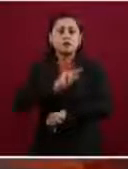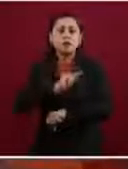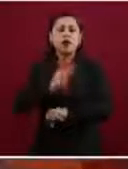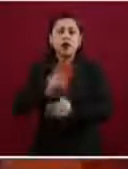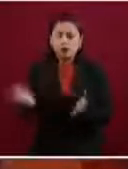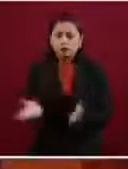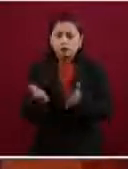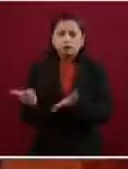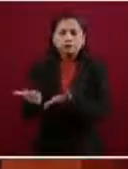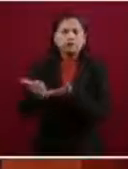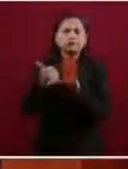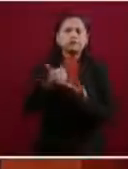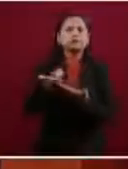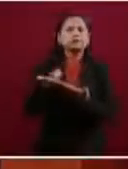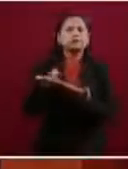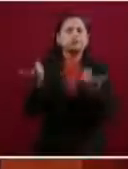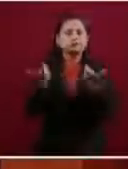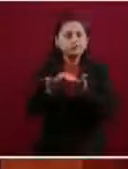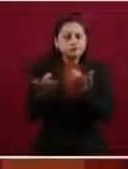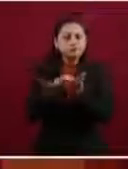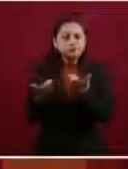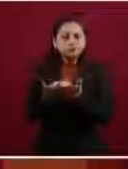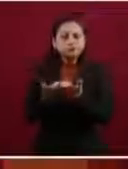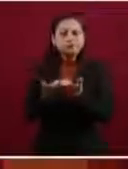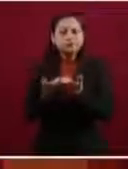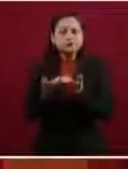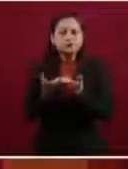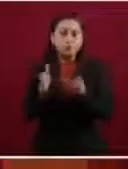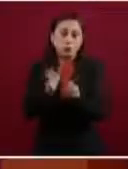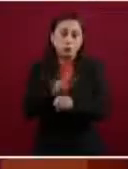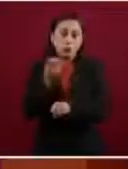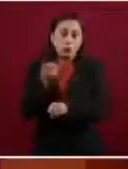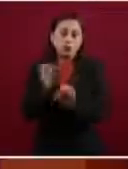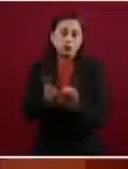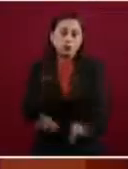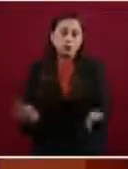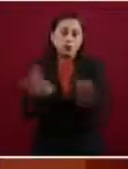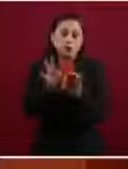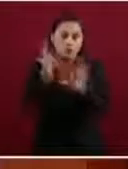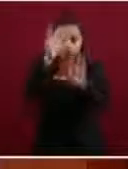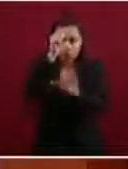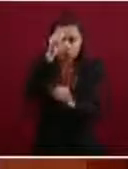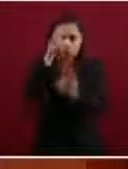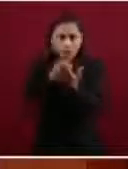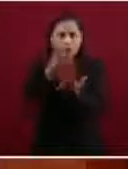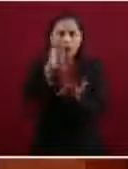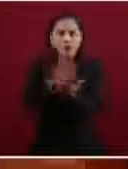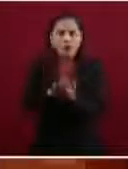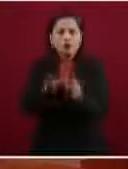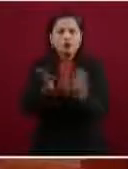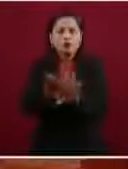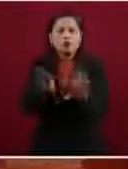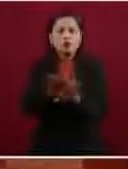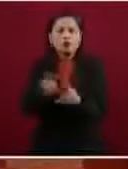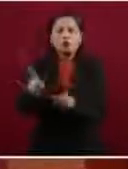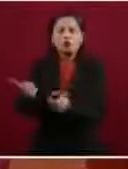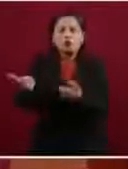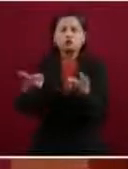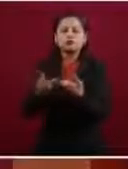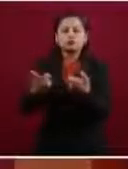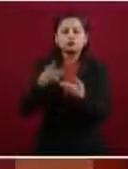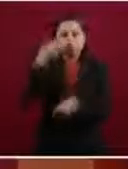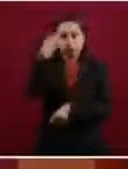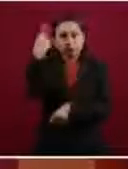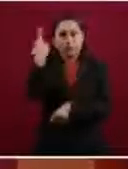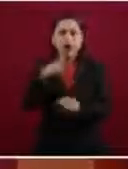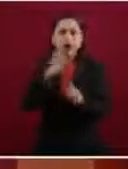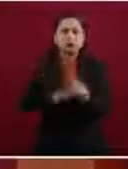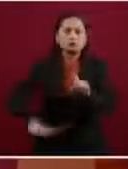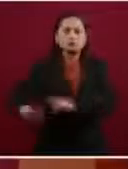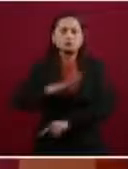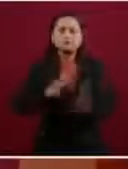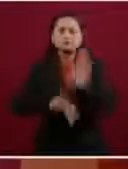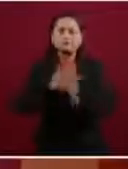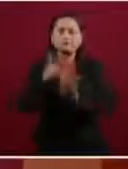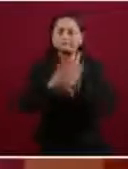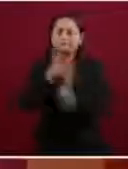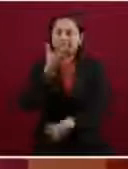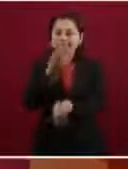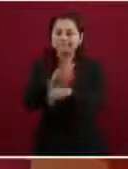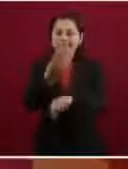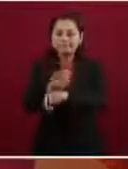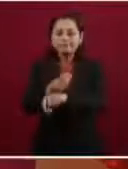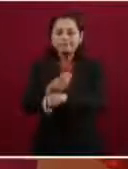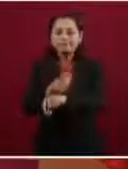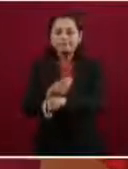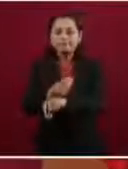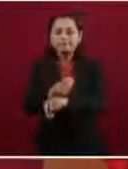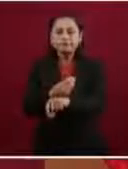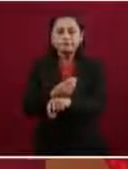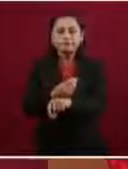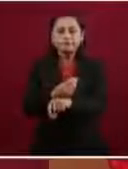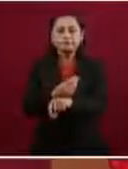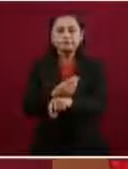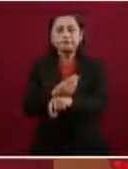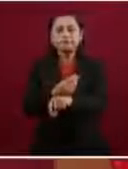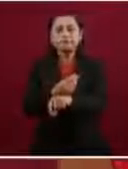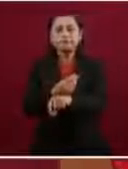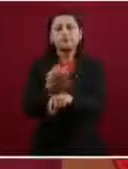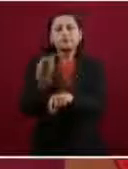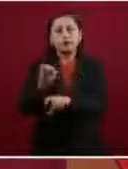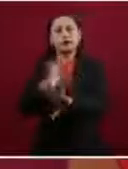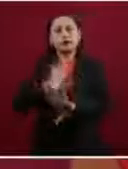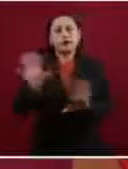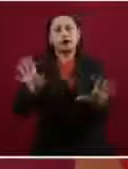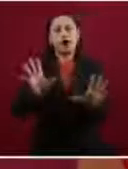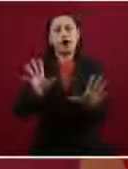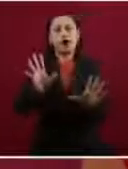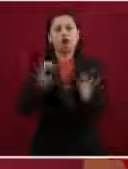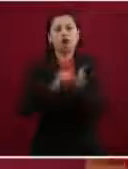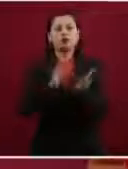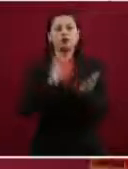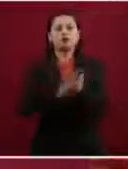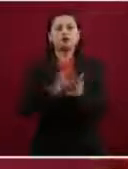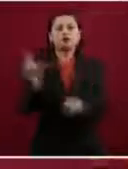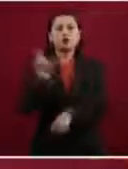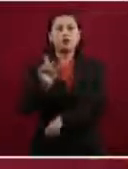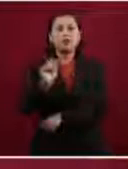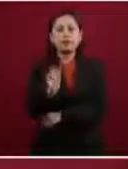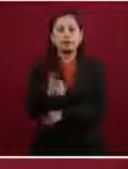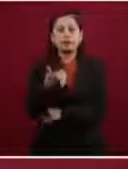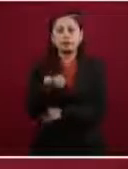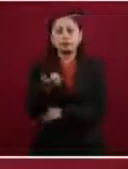Por eso este acuerdo de inversión en infraestructura que se va a suscribir el 26 de este mes y